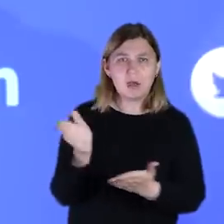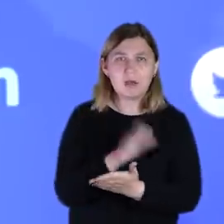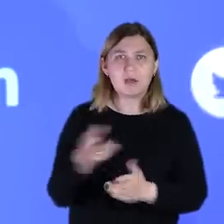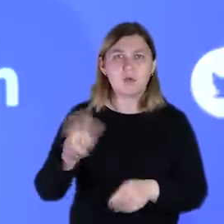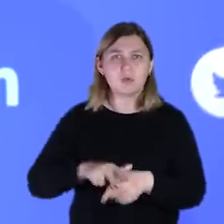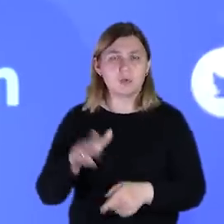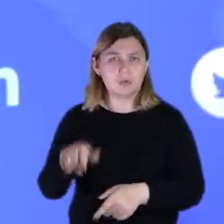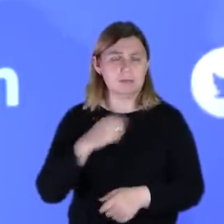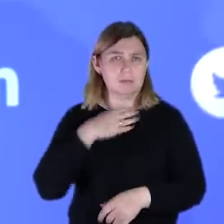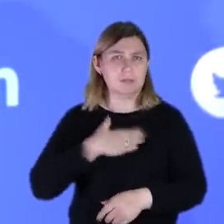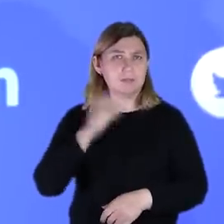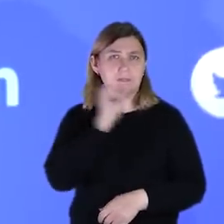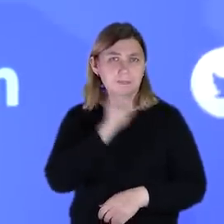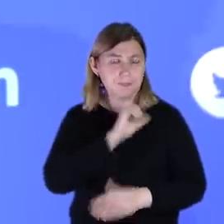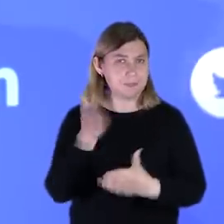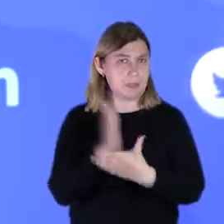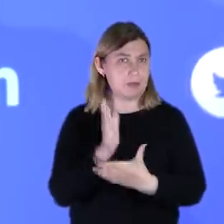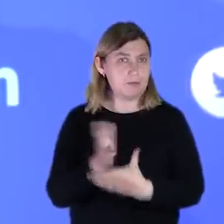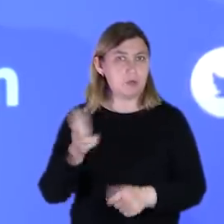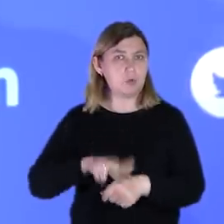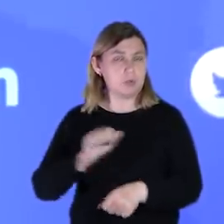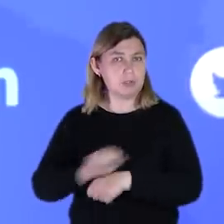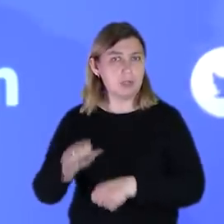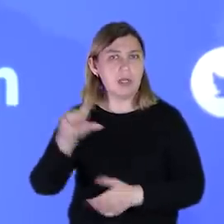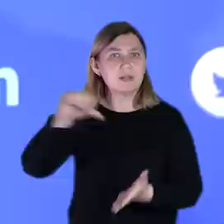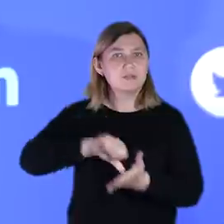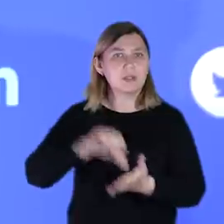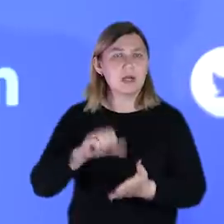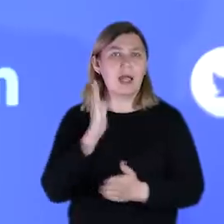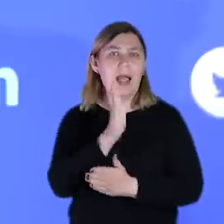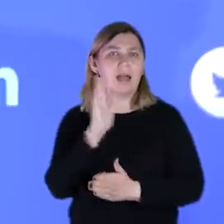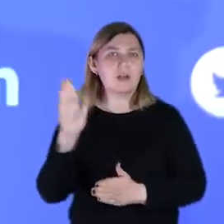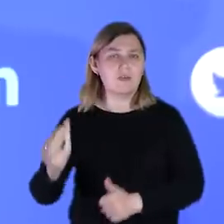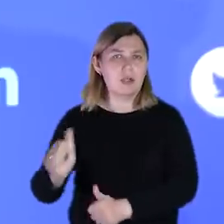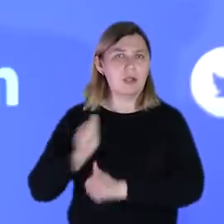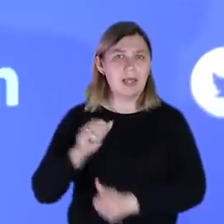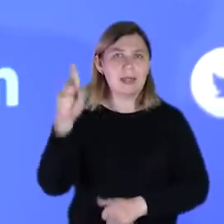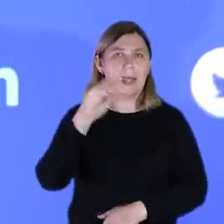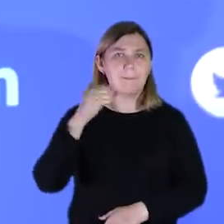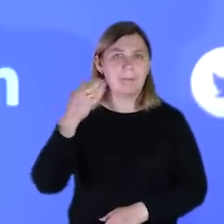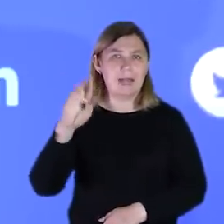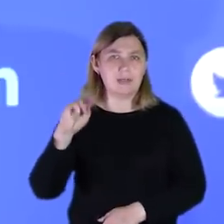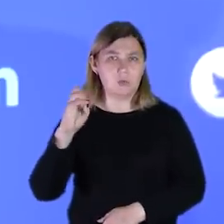archiwalne. Wtedy jeszcze w Centralnym Archiwum Wojskowym w Rembertowie. Okazało się, że